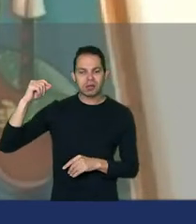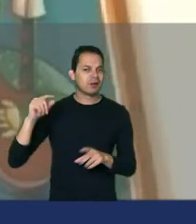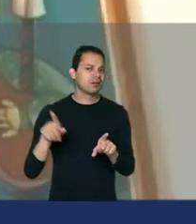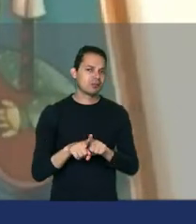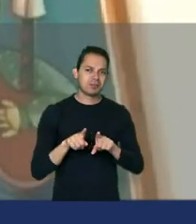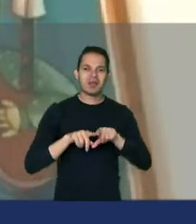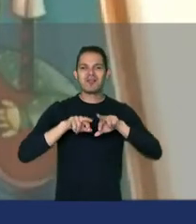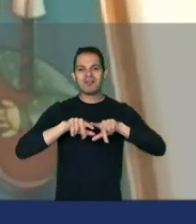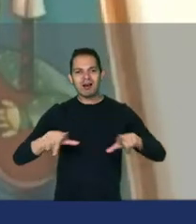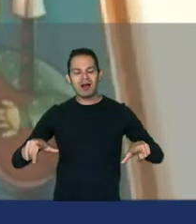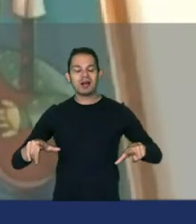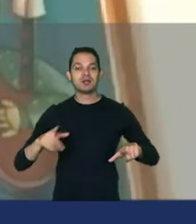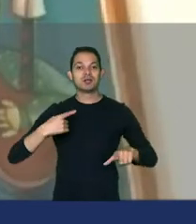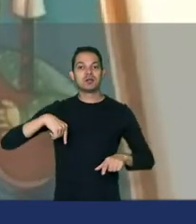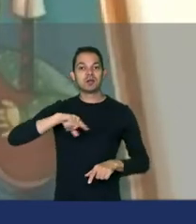DE SER VOTADO PELAS MULHERES.